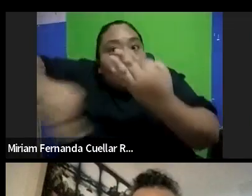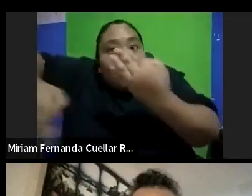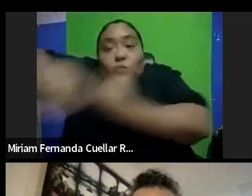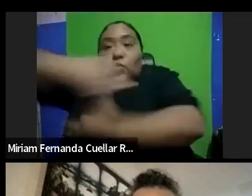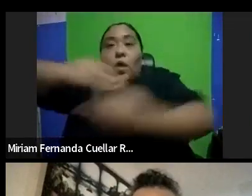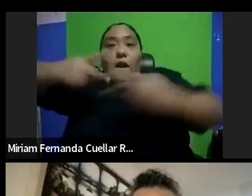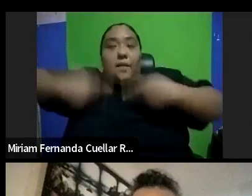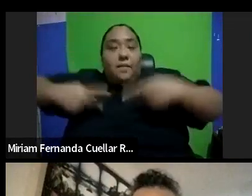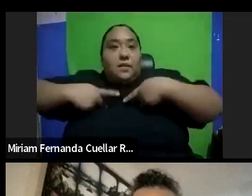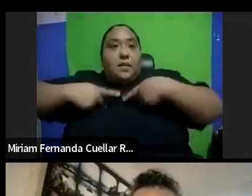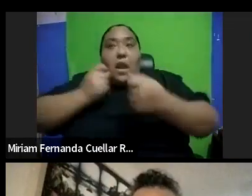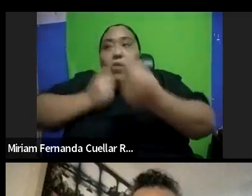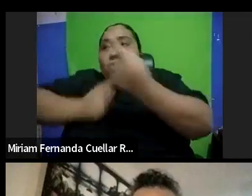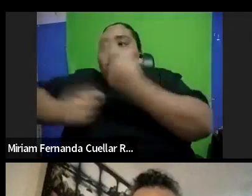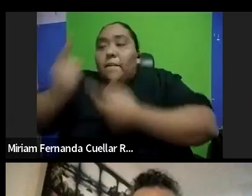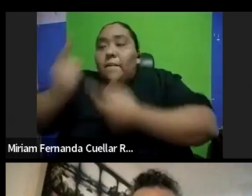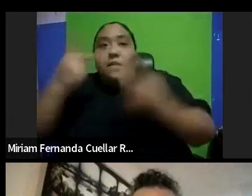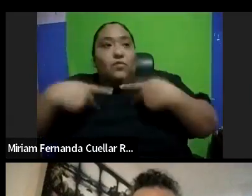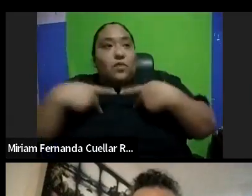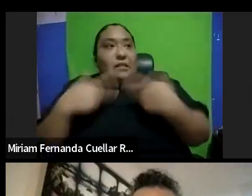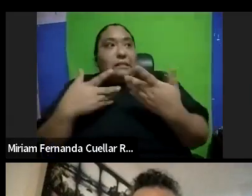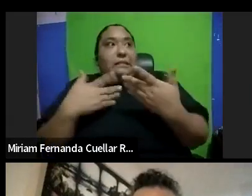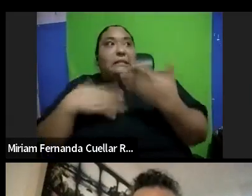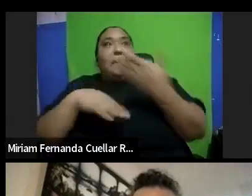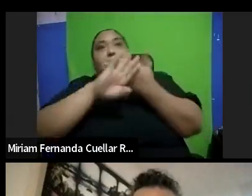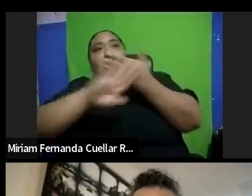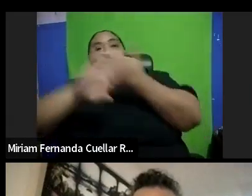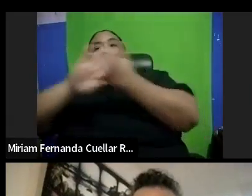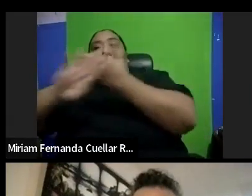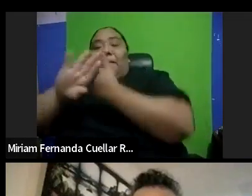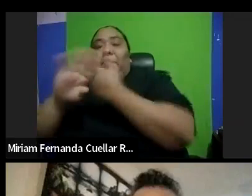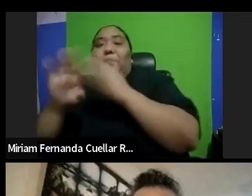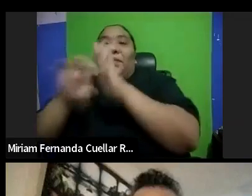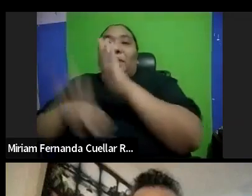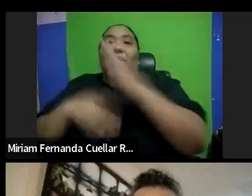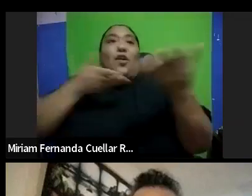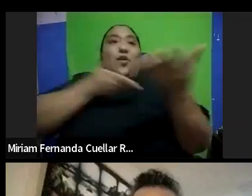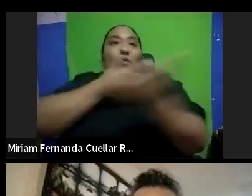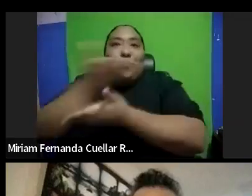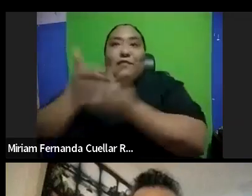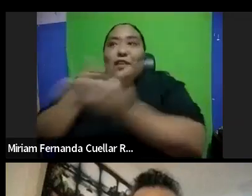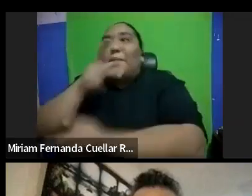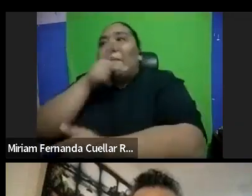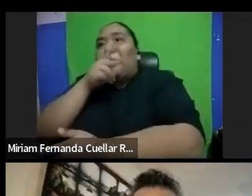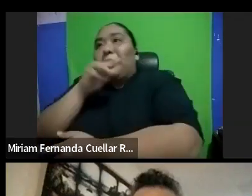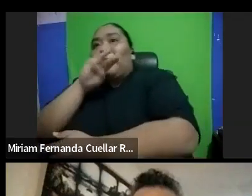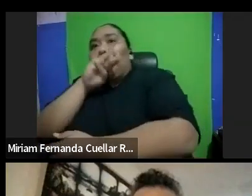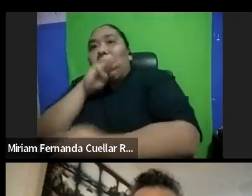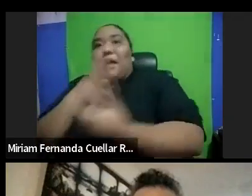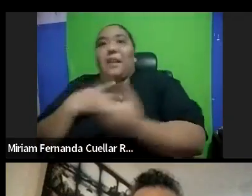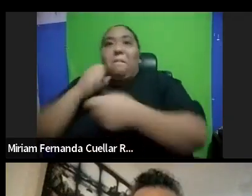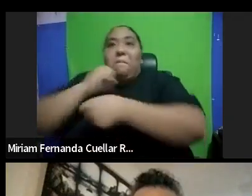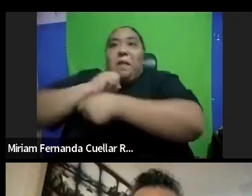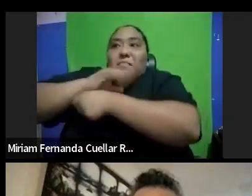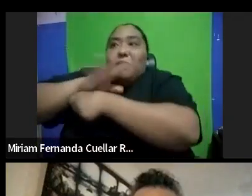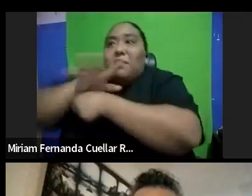ra toda la comunidad, o sea ra toda la comunidad, o sea, toda la comunidad, o sea, a 1, se afecta de una forma a otros, Afecta de otra forma la convivencia con la convivencia con los padres la pandemia las